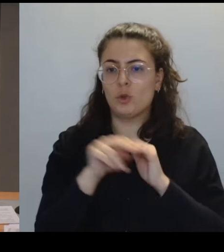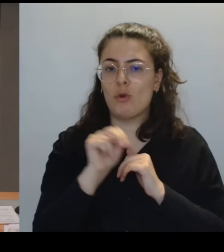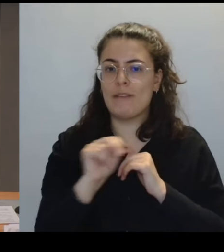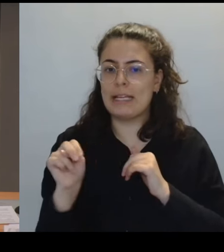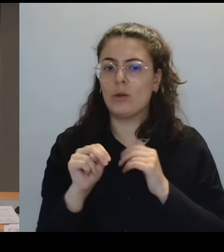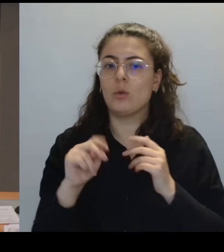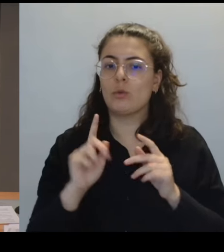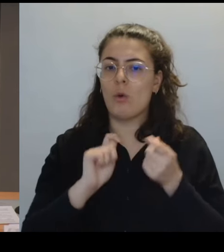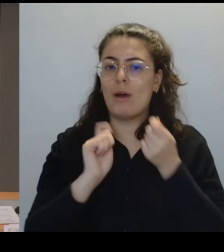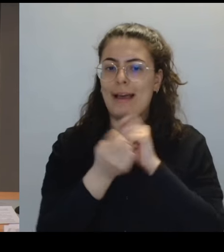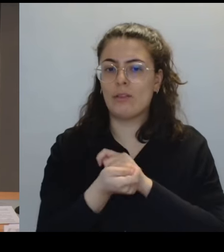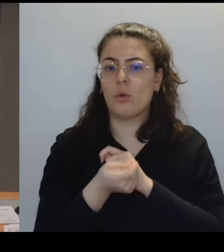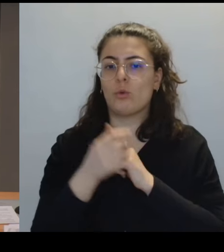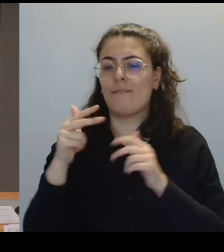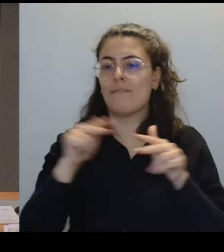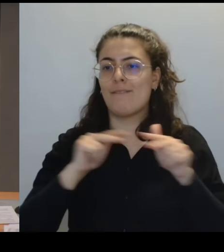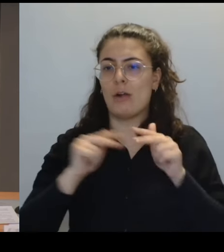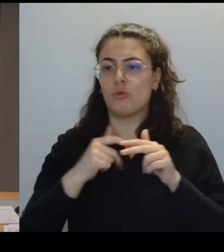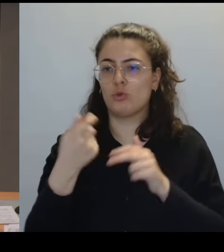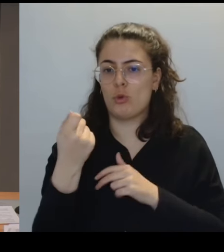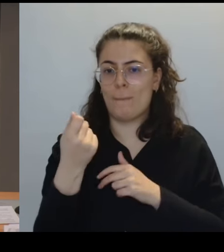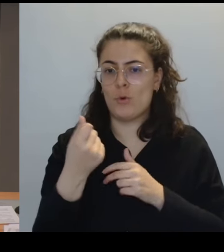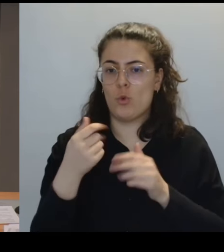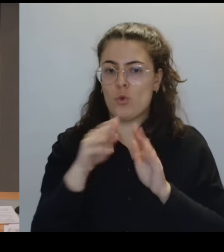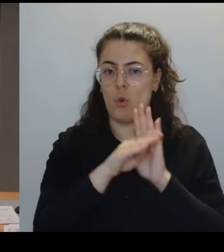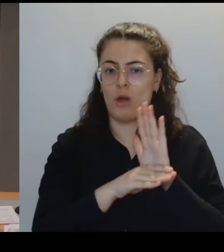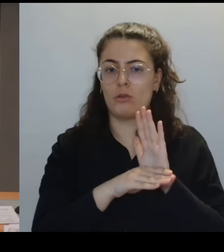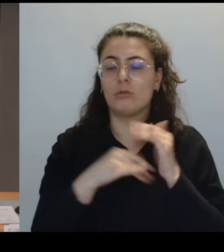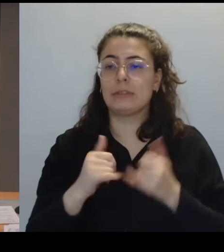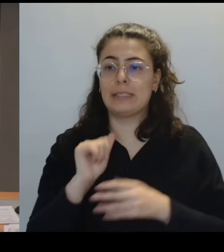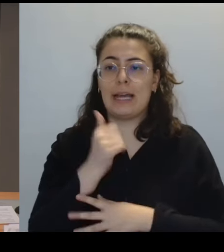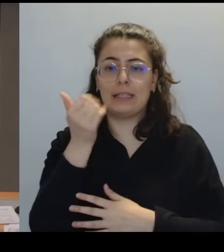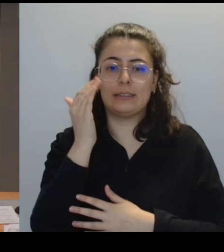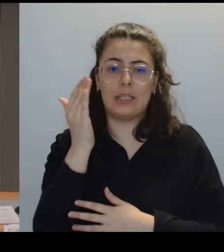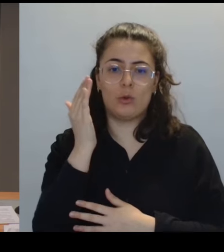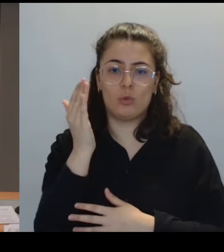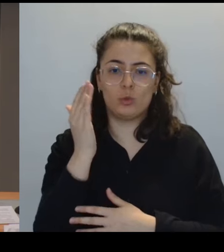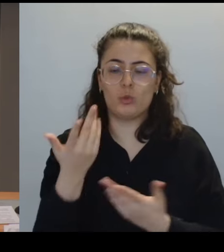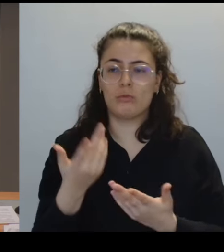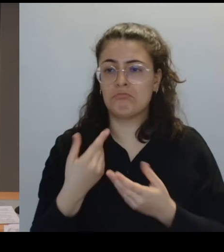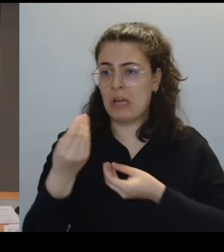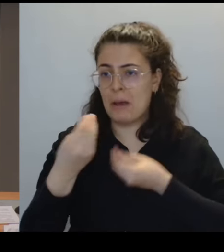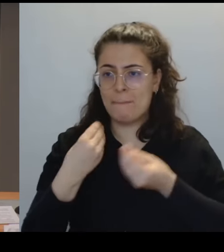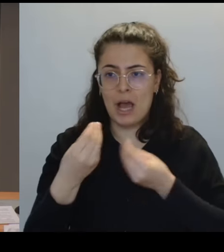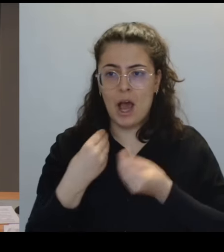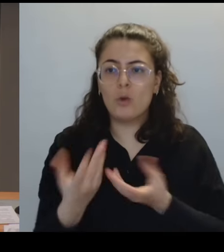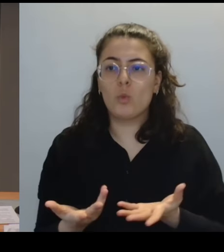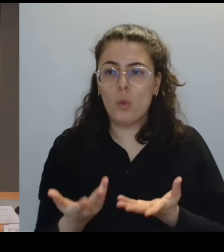Ich eröffne die erste Lesung der Gesetzesvorlage Eine Beratung ist nicht vorgesehen. Vorgeschlagen wird Überweisung der